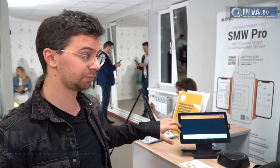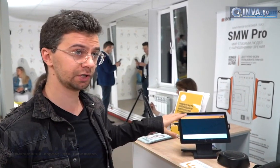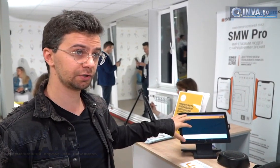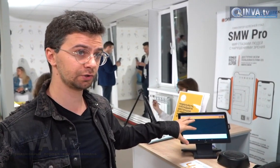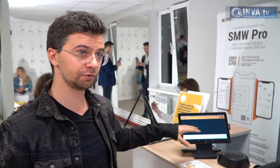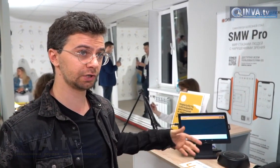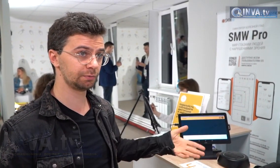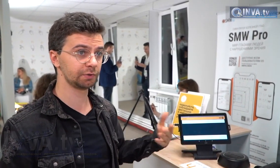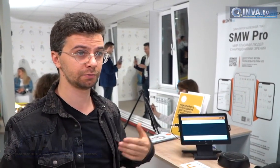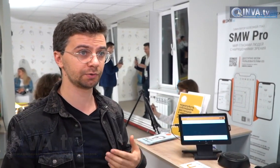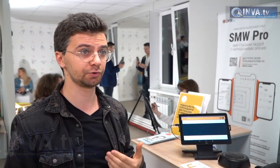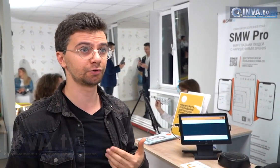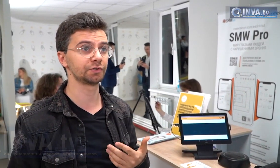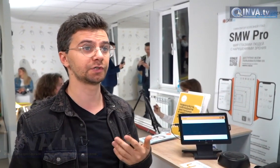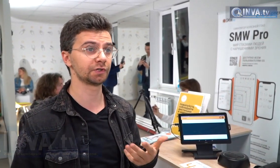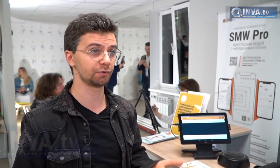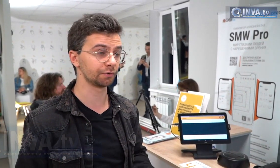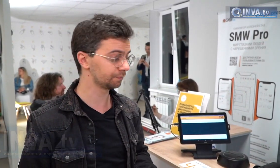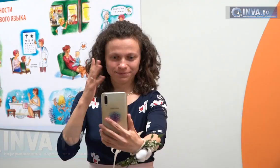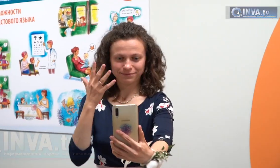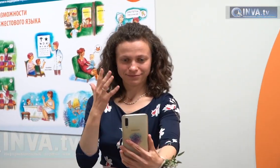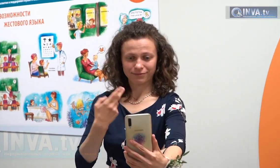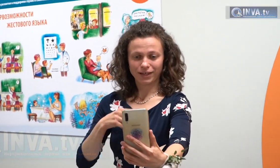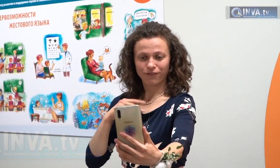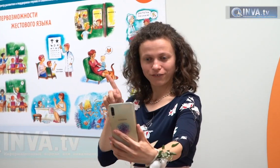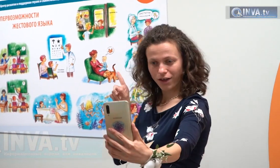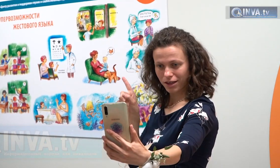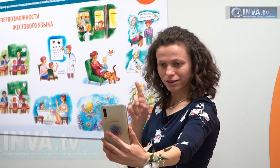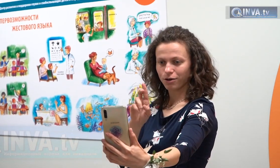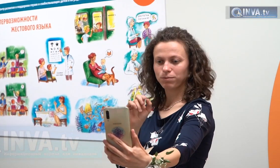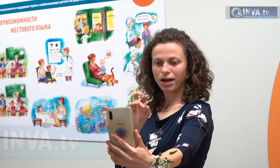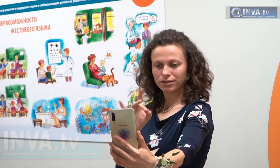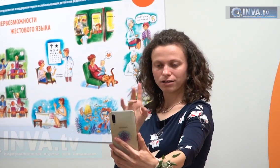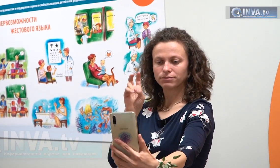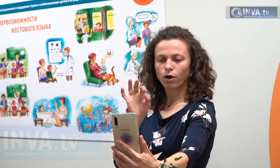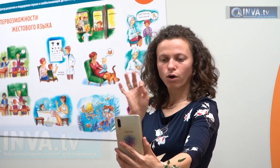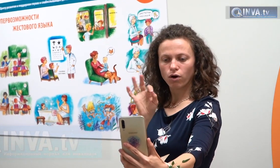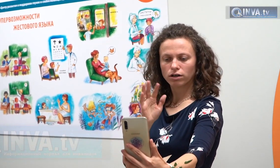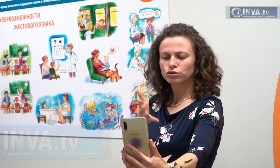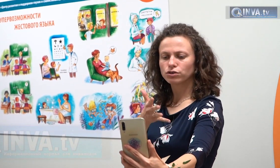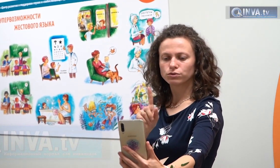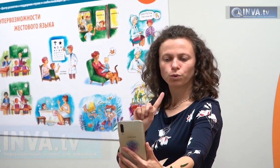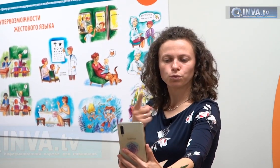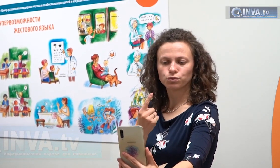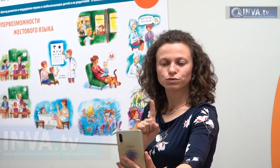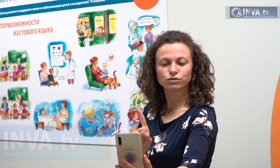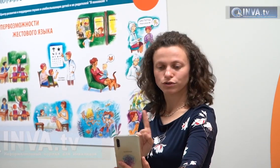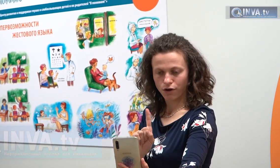печатает что-то, и мы понимаем, что хочет сказать он. А сотрудников экстренных служб в Москве обучают